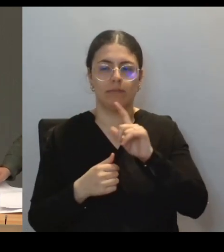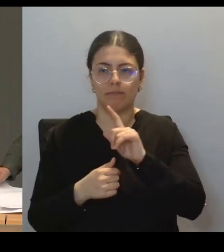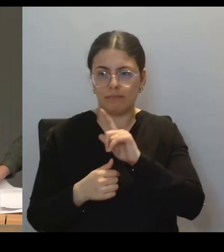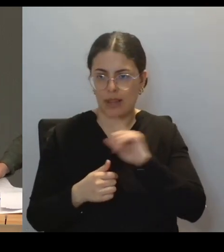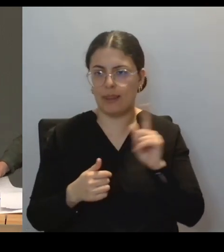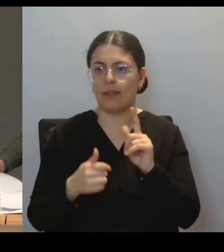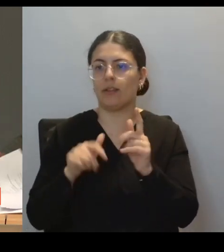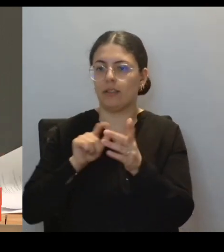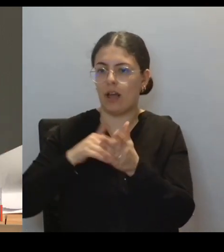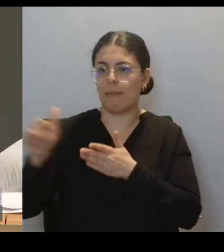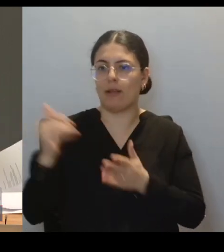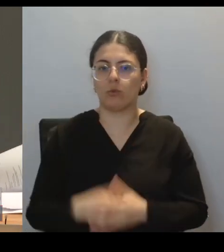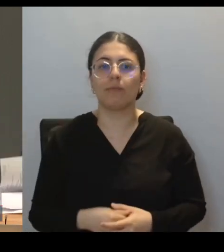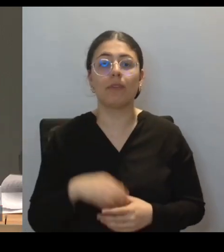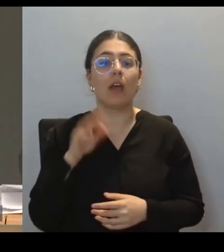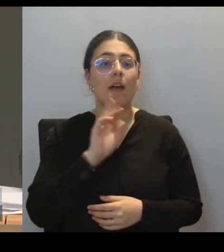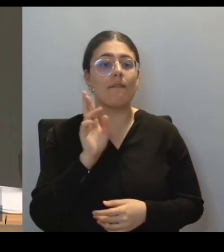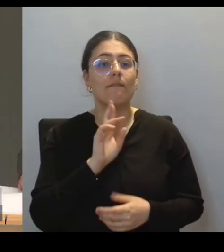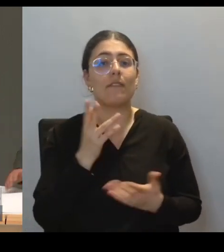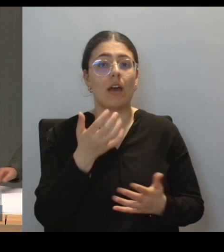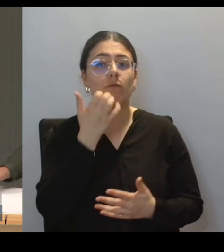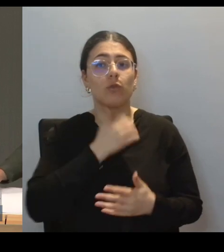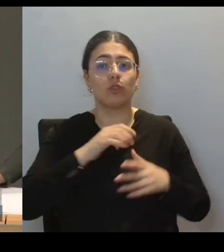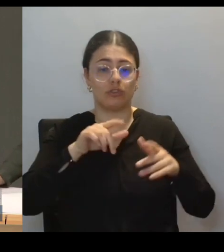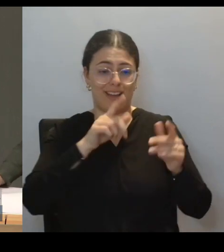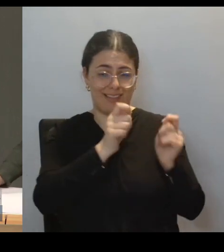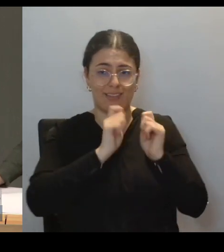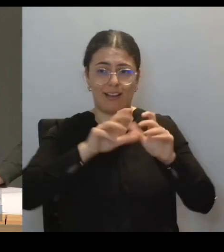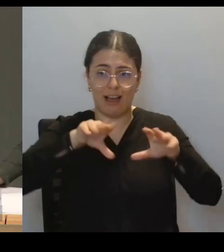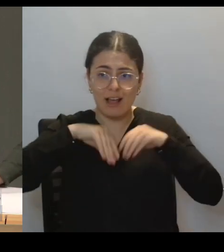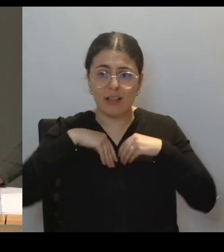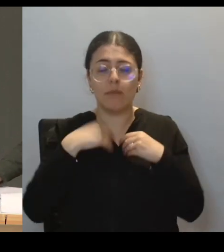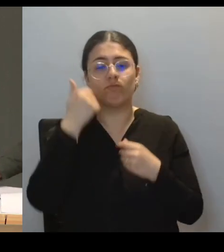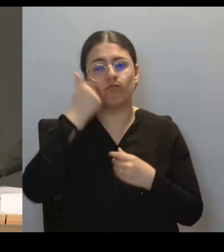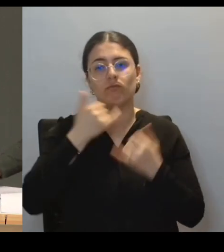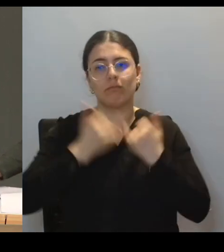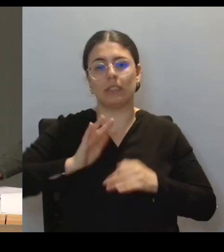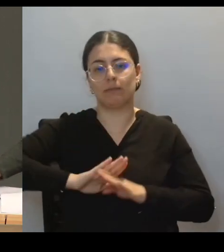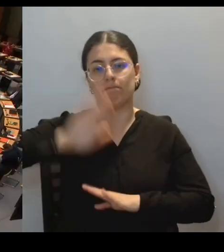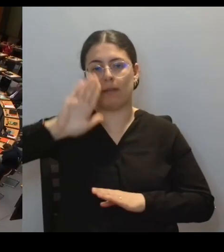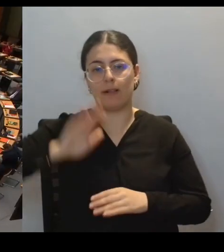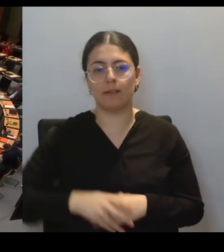den bitte ich um das Handzeichen. Das sind die Fraktionen Die Linke und Bündnis 90 Die Grünen.